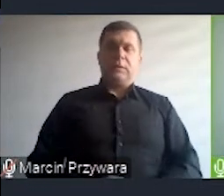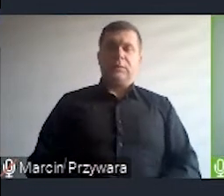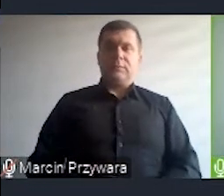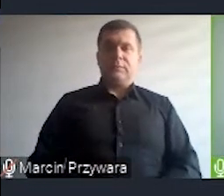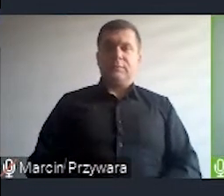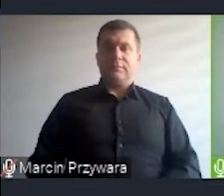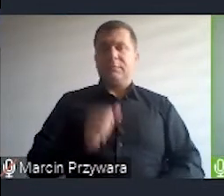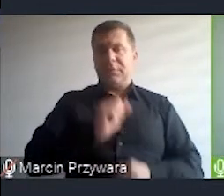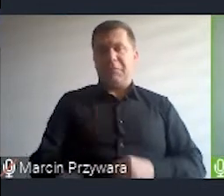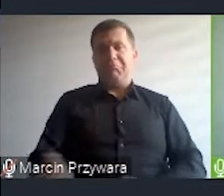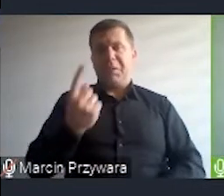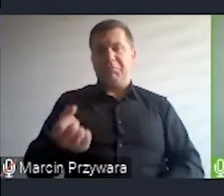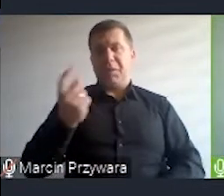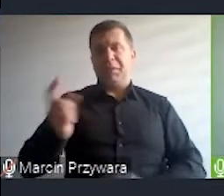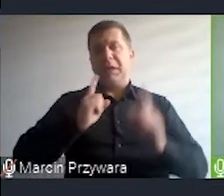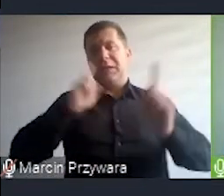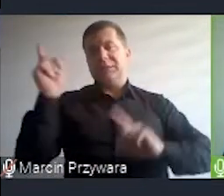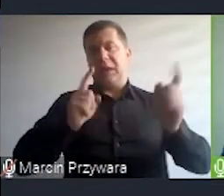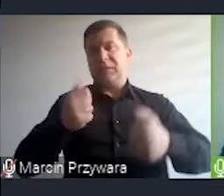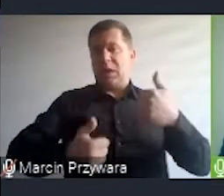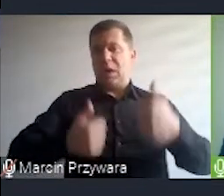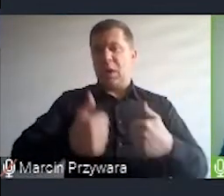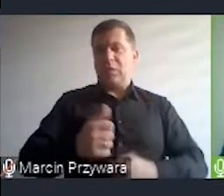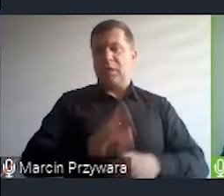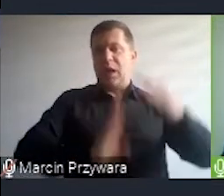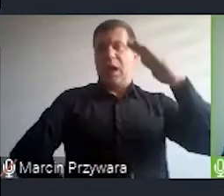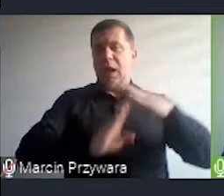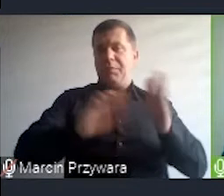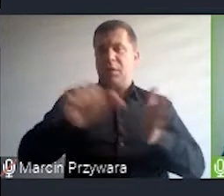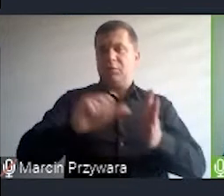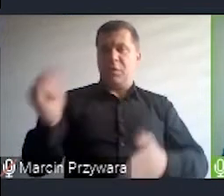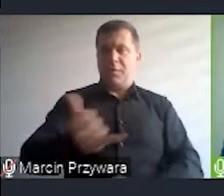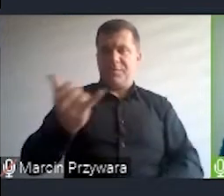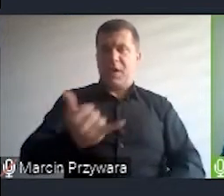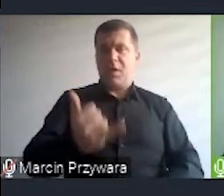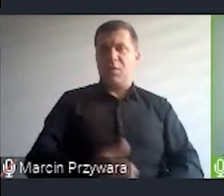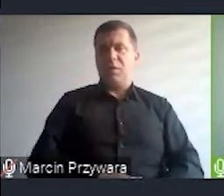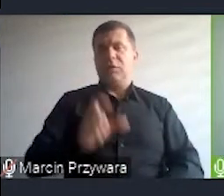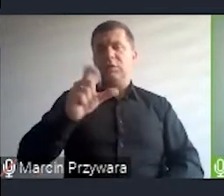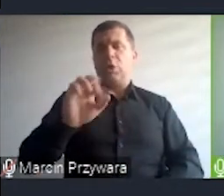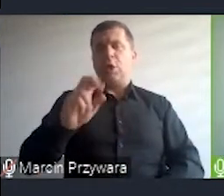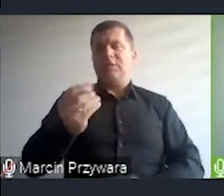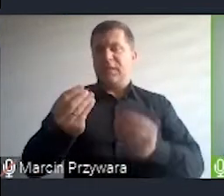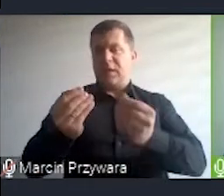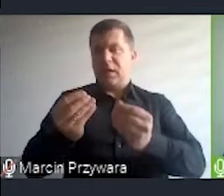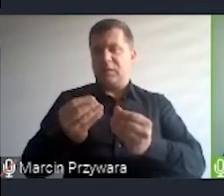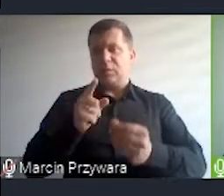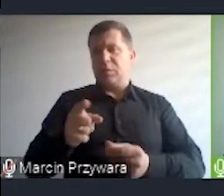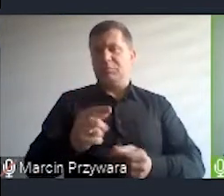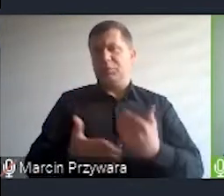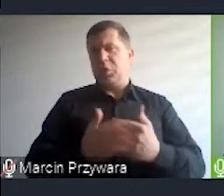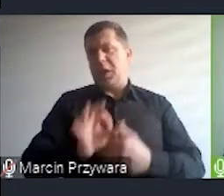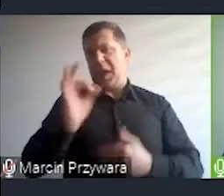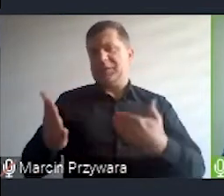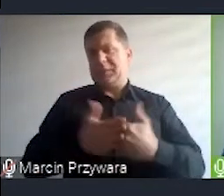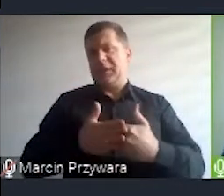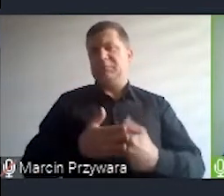to pojawiają się czasem takie konkursy, gdzie limit środków trwałych, czyli cross-financingu, on nam się tu przy okazji przykleił,